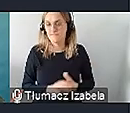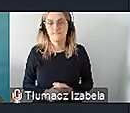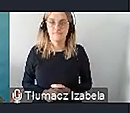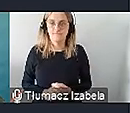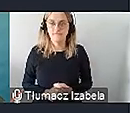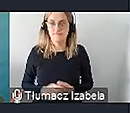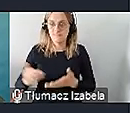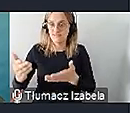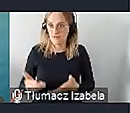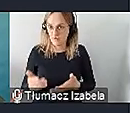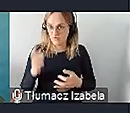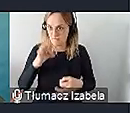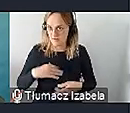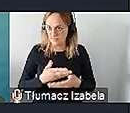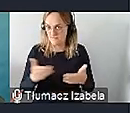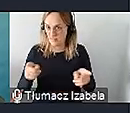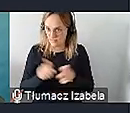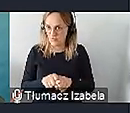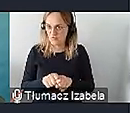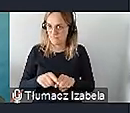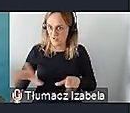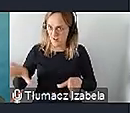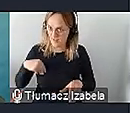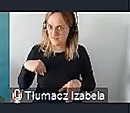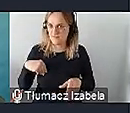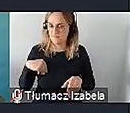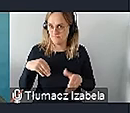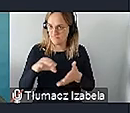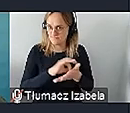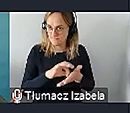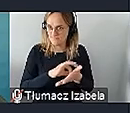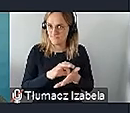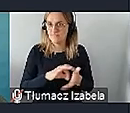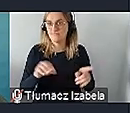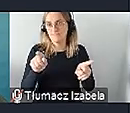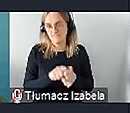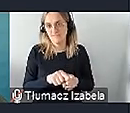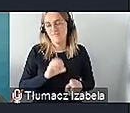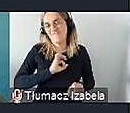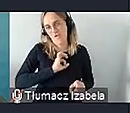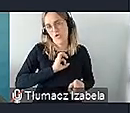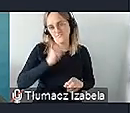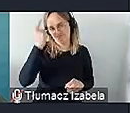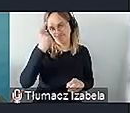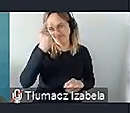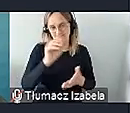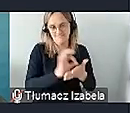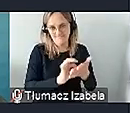I zapraszam państwa do tego, żeby rysować razem ze mną. Można też rysować po swojemu Alberta Einsteina.